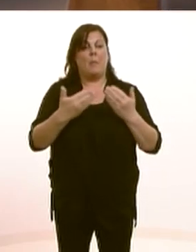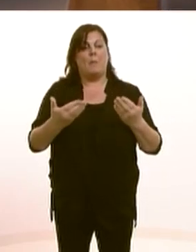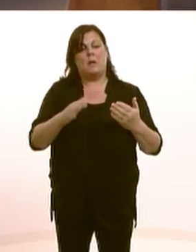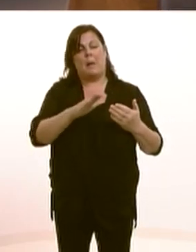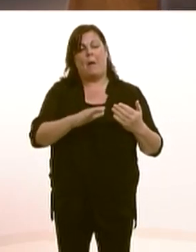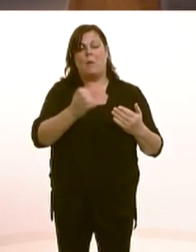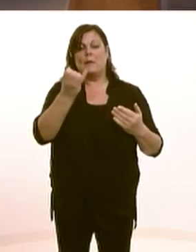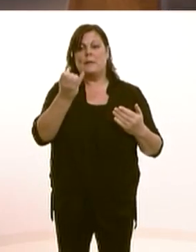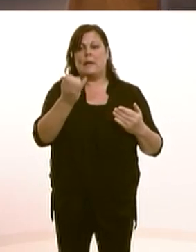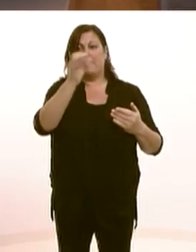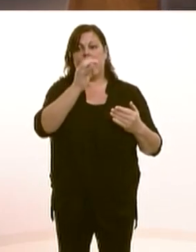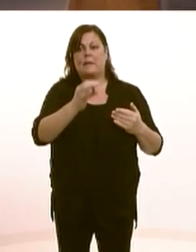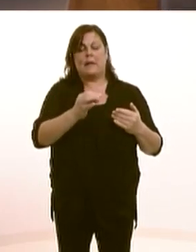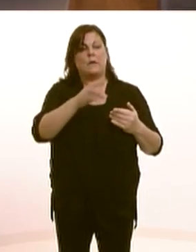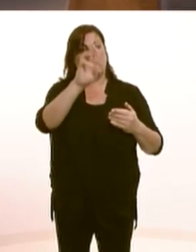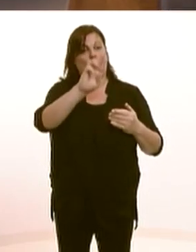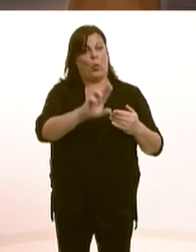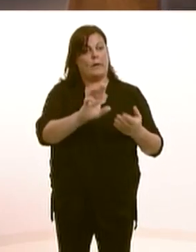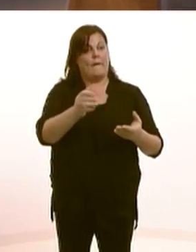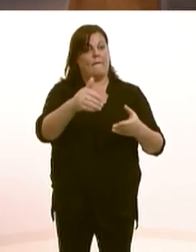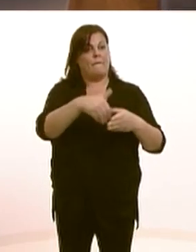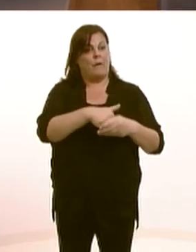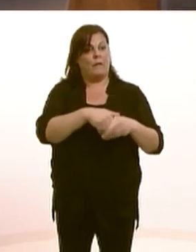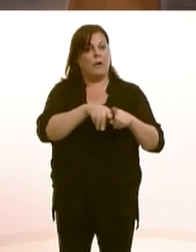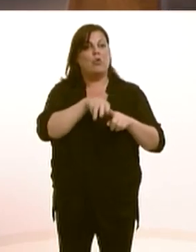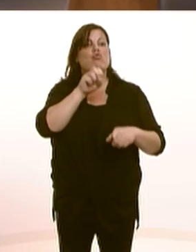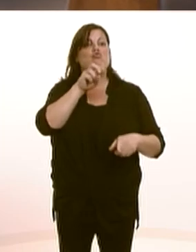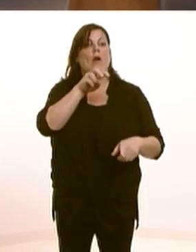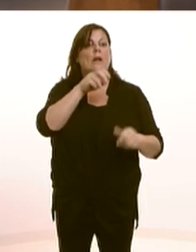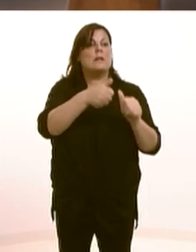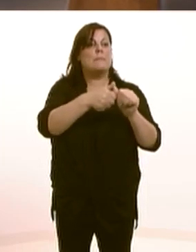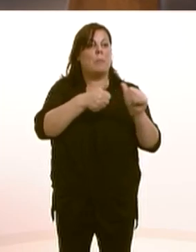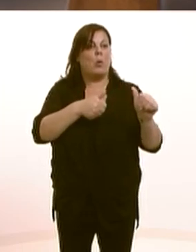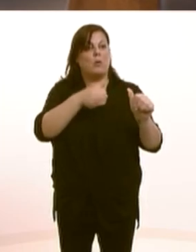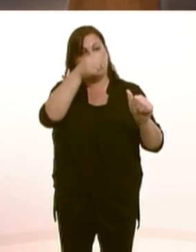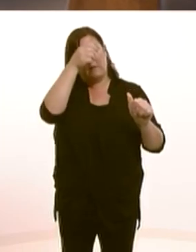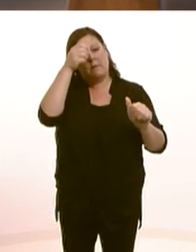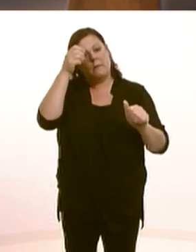sef pob ysgol syín rhan oír rhwydwaith o gynlluniau ysgolion iach, ac maen nhwín cefnogi